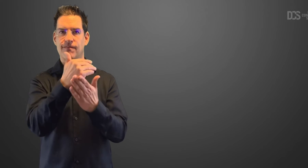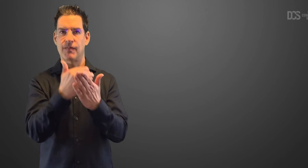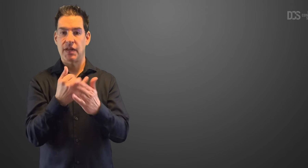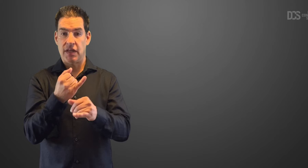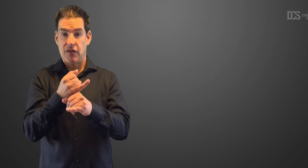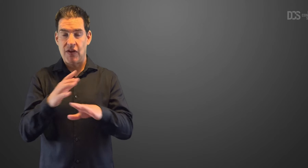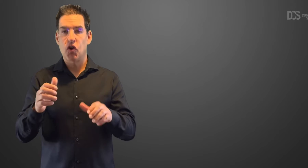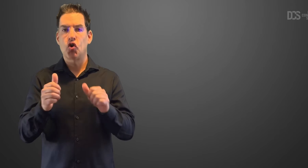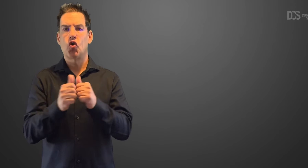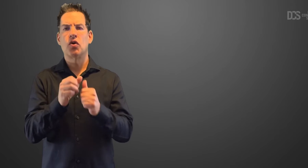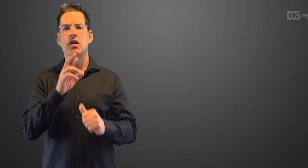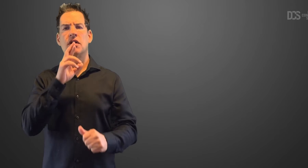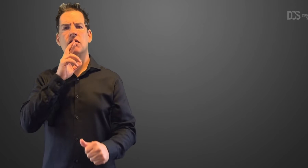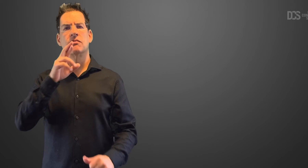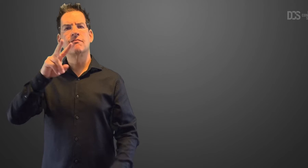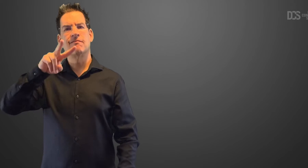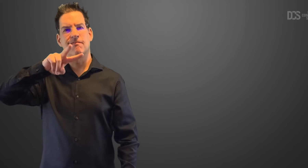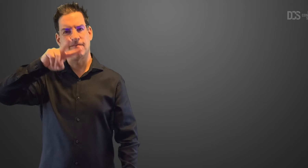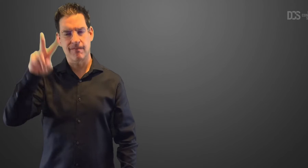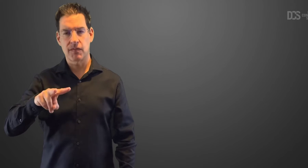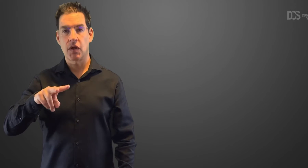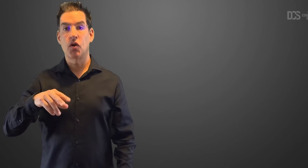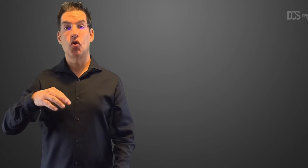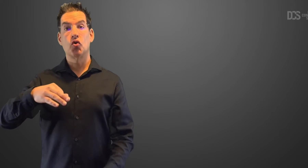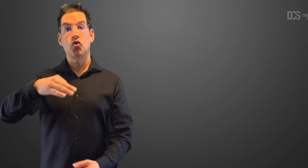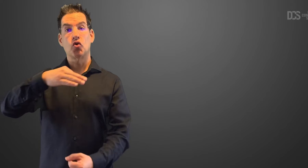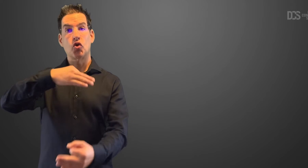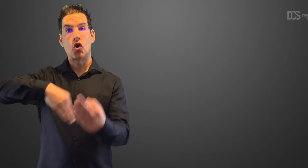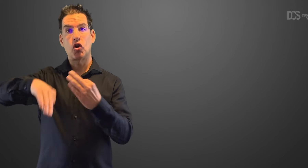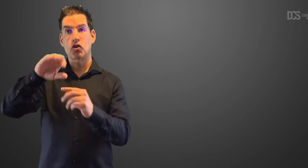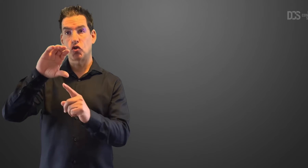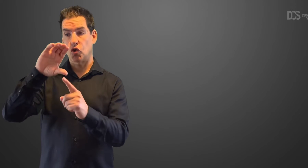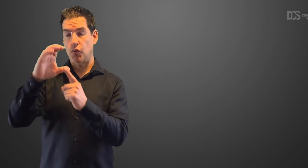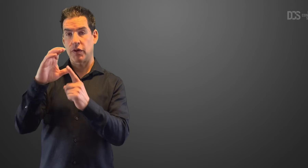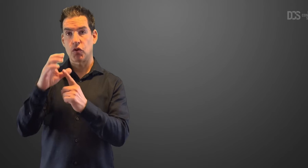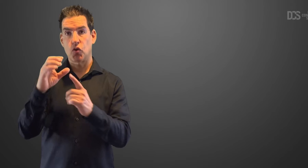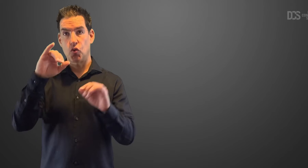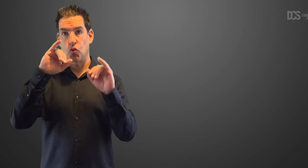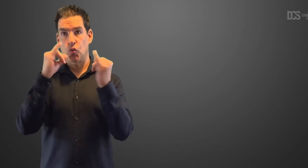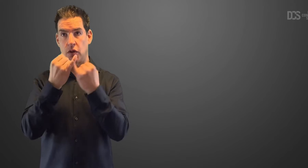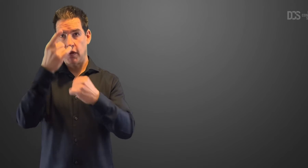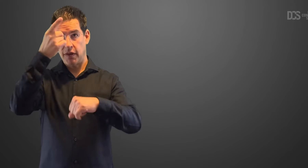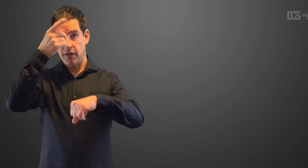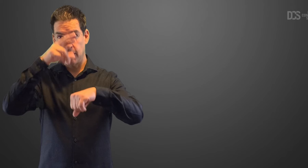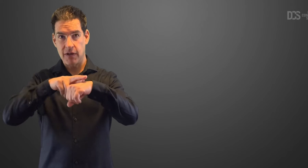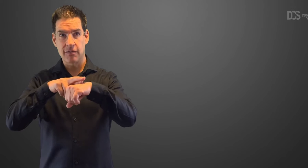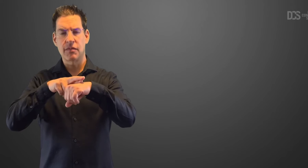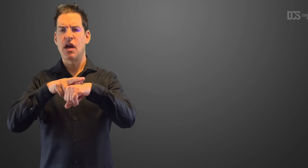Todos los comités de la junta directiva están dotados de personal y